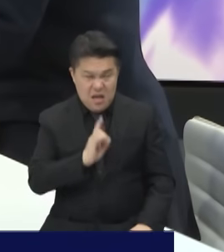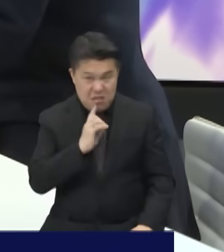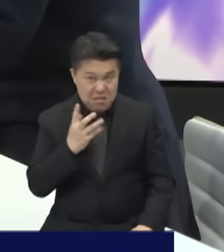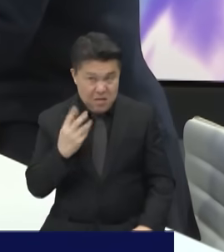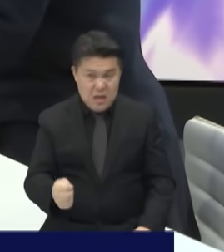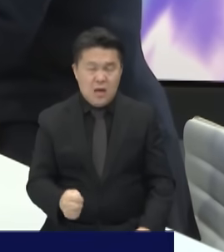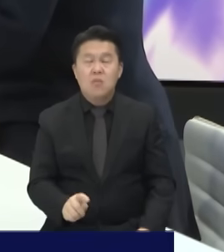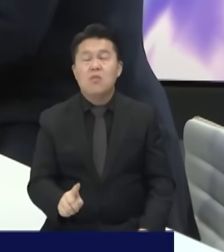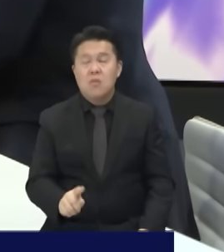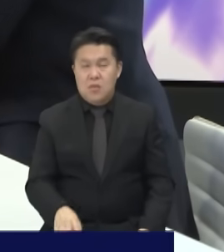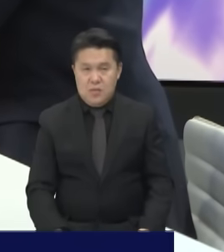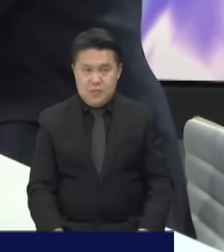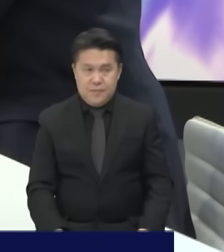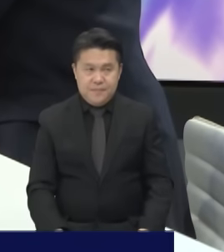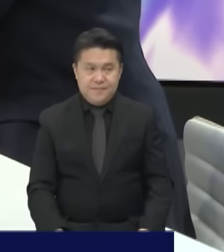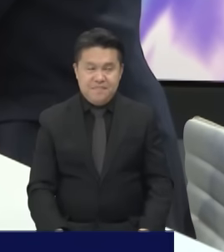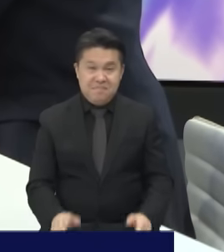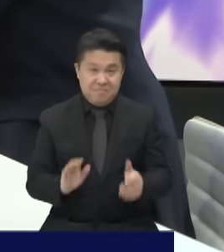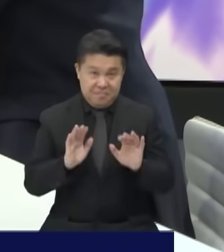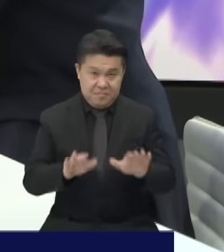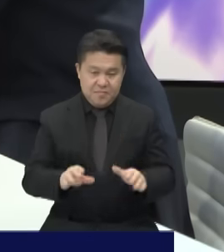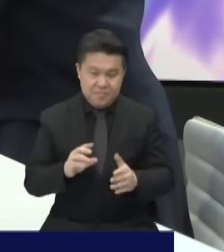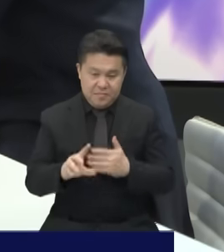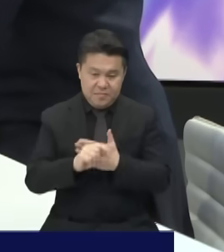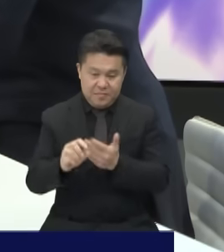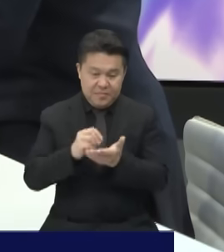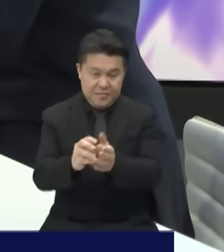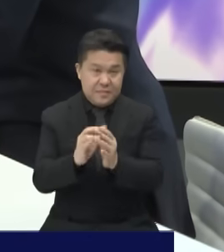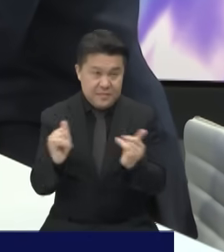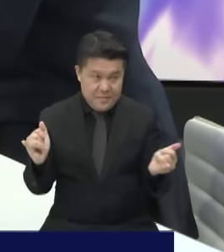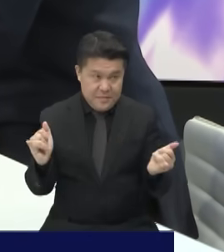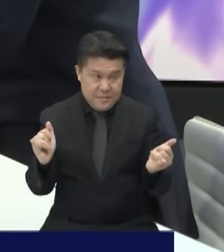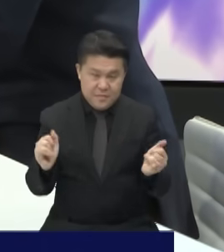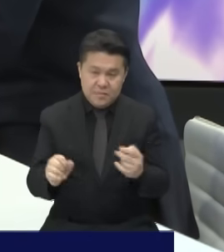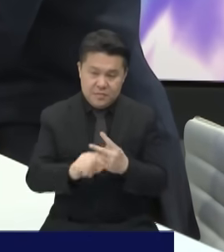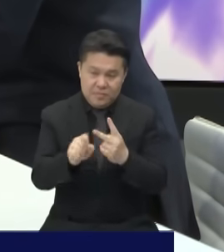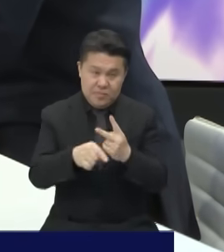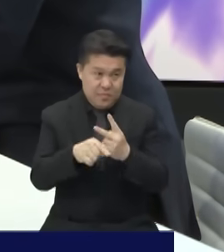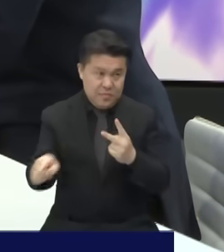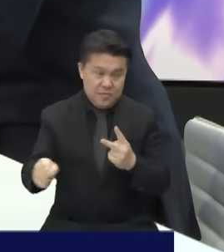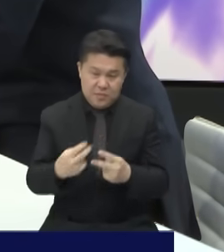(앵커) 좀 걱정이 되는데 일단 여하튼 지역가입자들은 보험료가 한 월 평균 2만